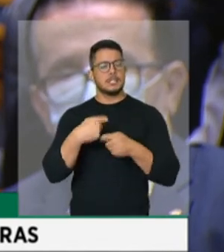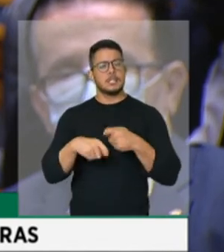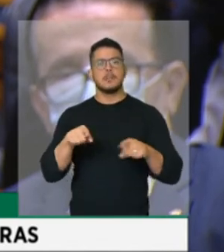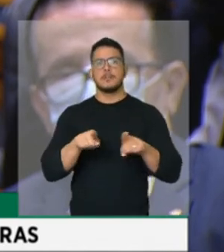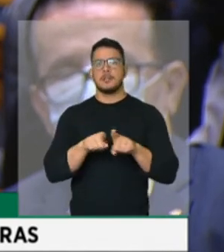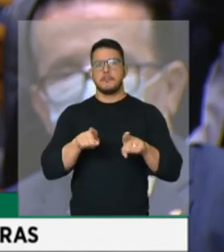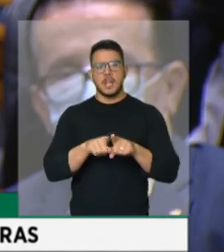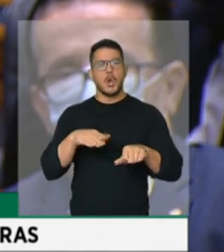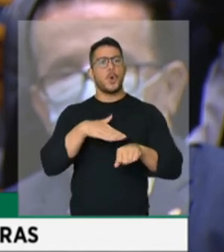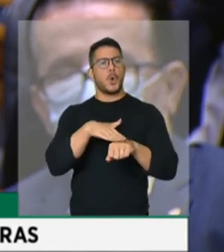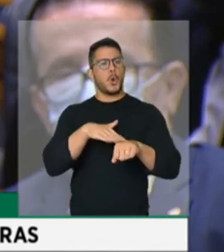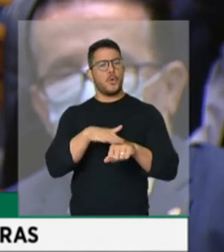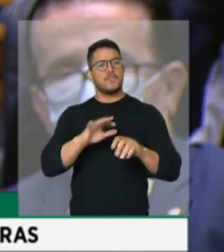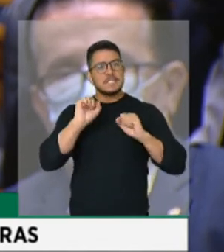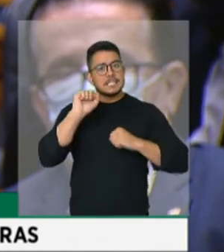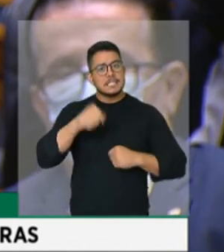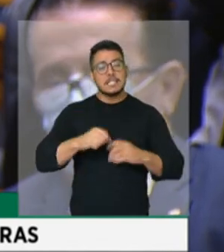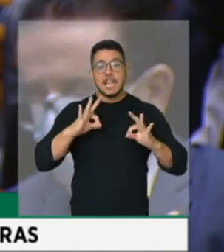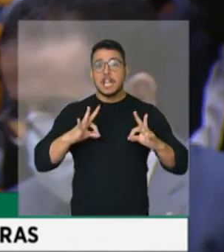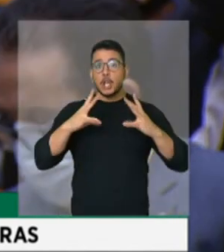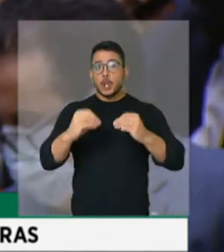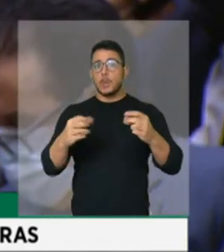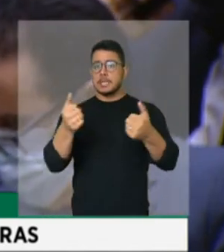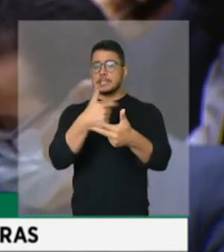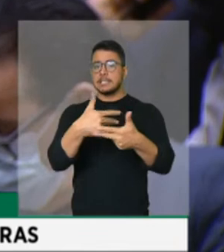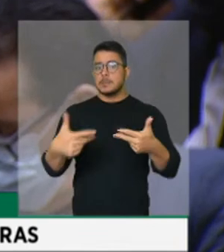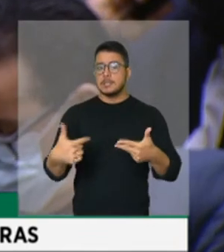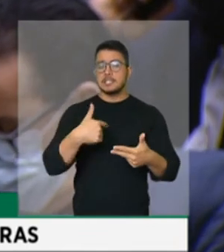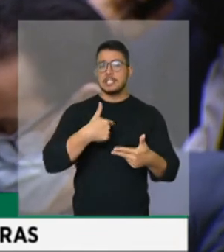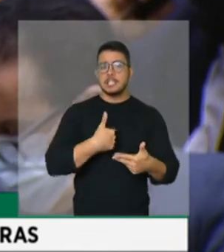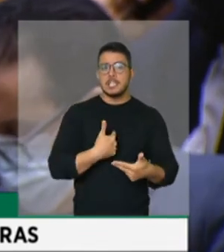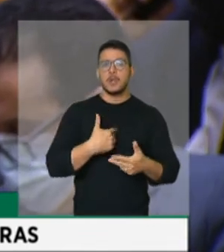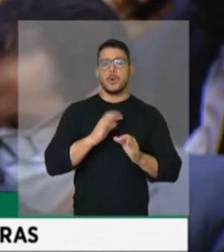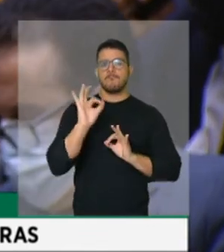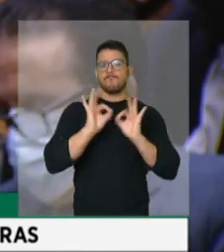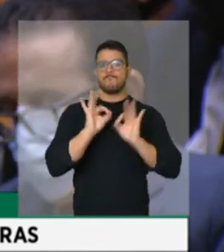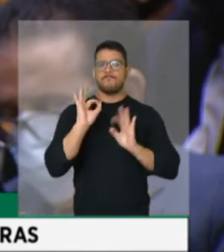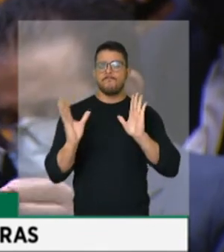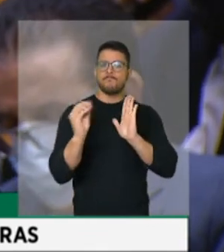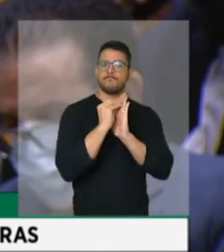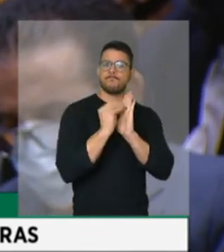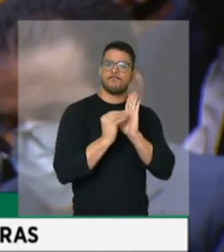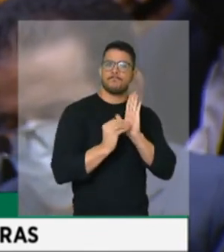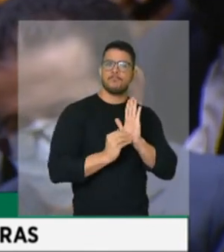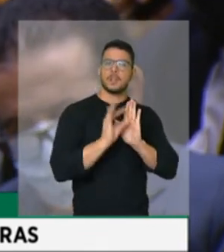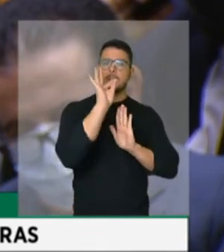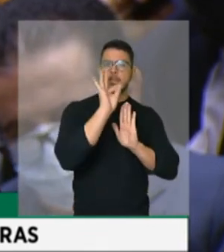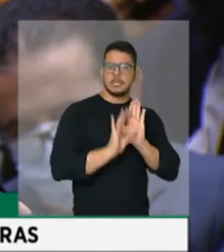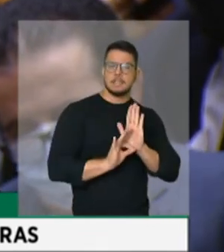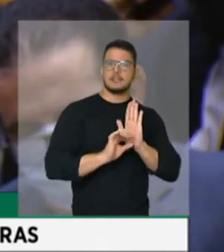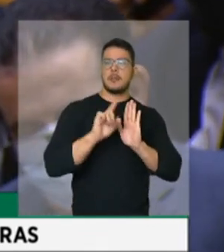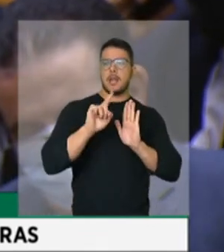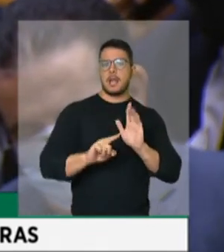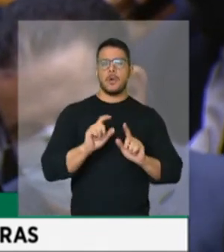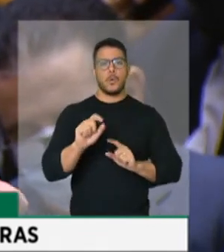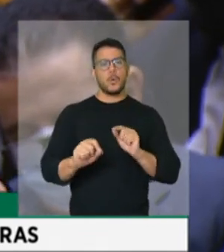NÃO TENHO NADA PRA ESCONDER E TODAS MEDIDAS QUE ESTÃO SENDO IMPLEMENTADAS COM A AQUIESCÊNCIA DIGA-SE DE PASSAGEM PORQUE TODAS